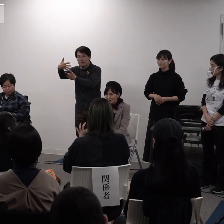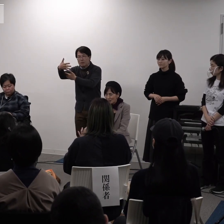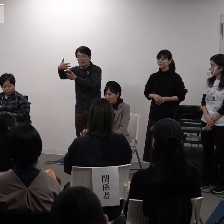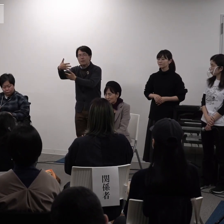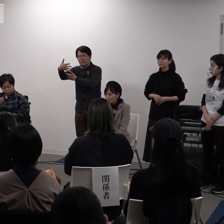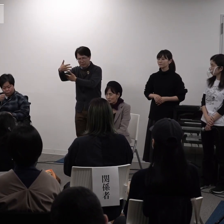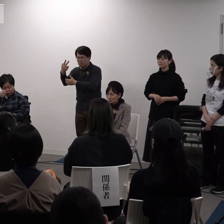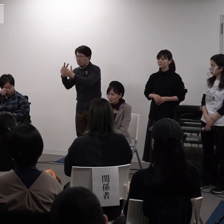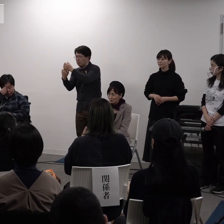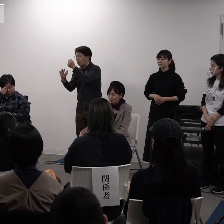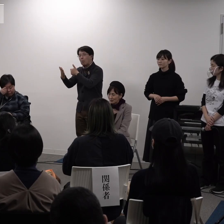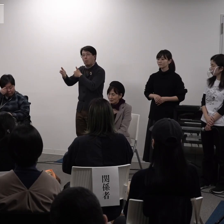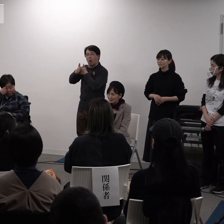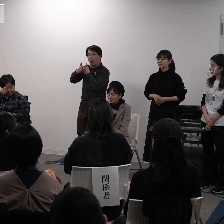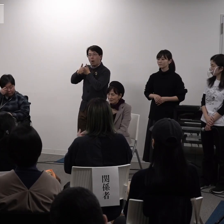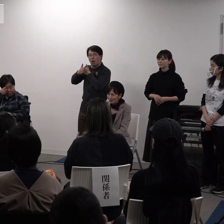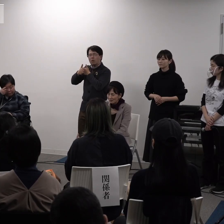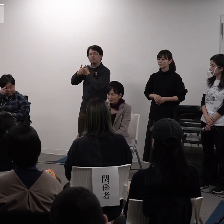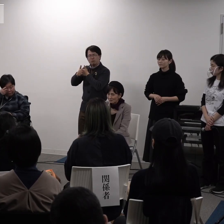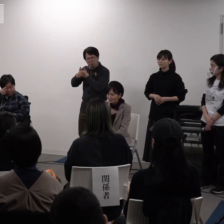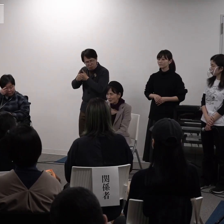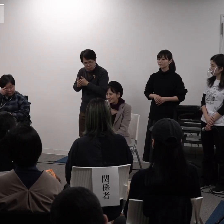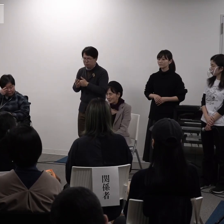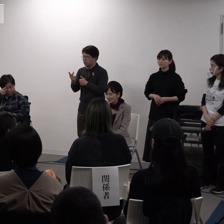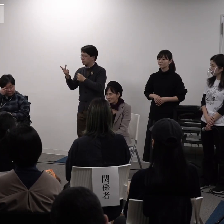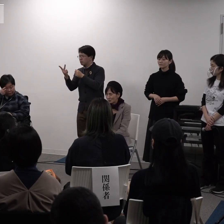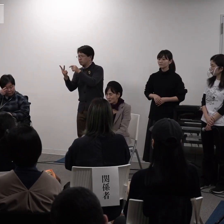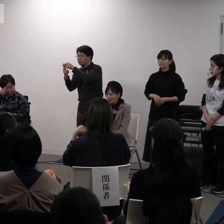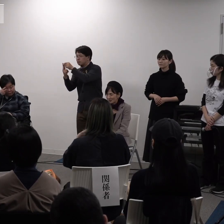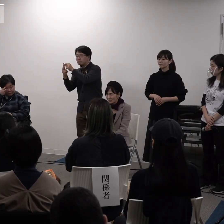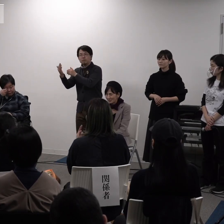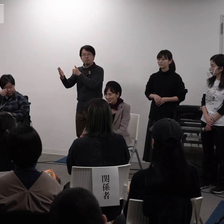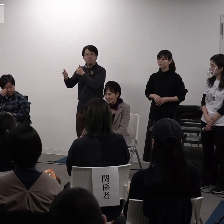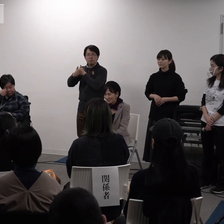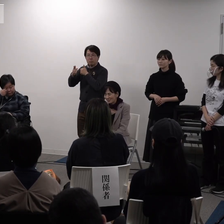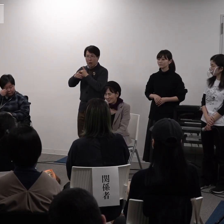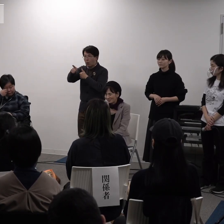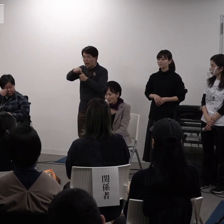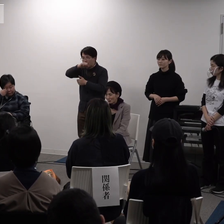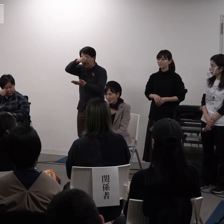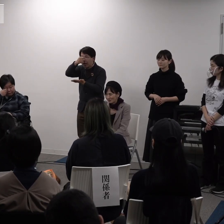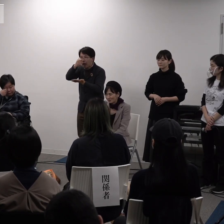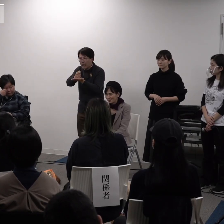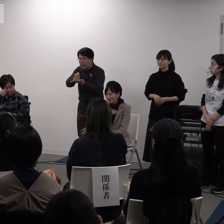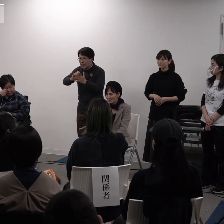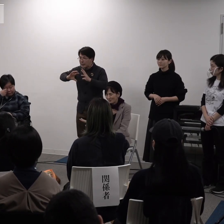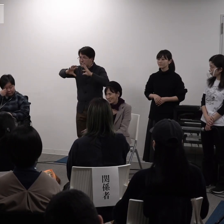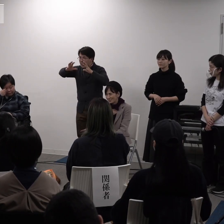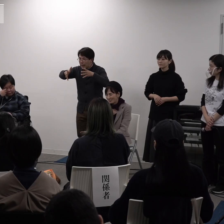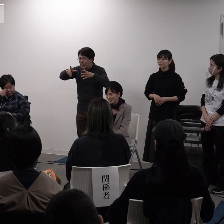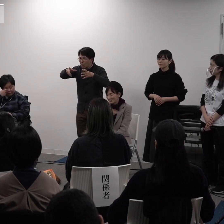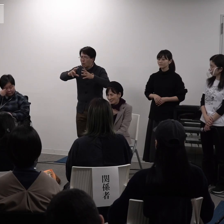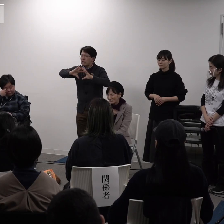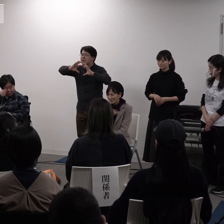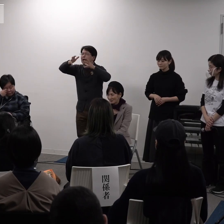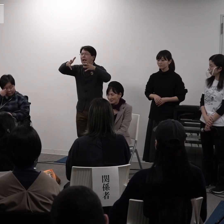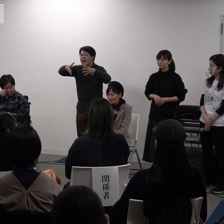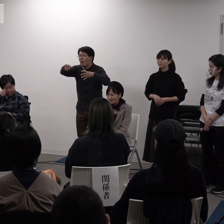その1人の人が言うにはまりさん にこの出来上がった世界のこの作品を見せてあげたいと言ったぐらい